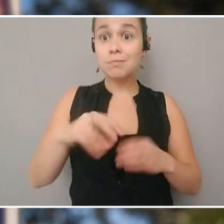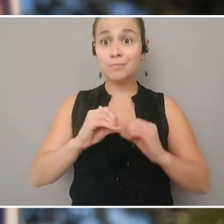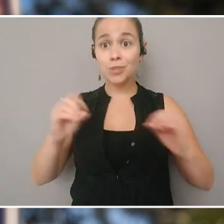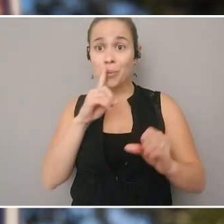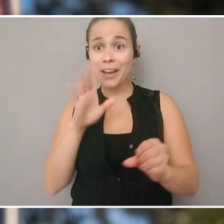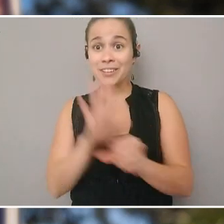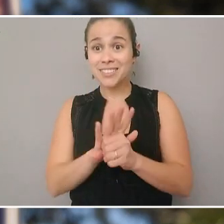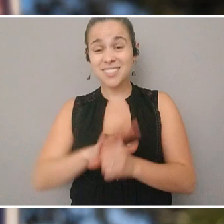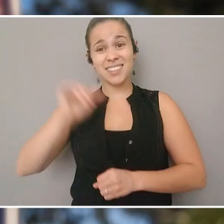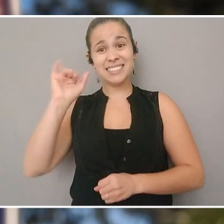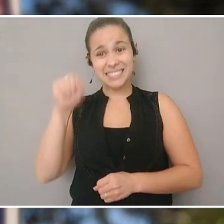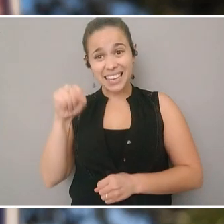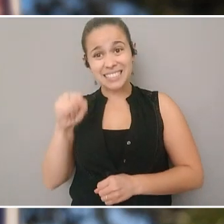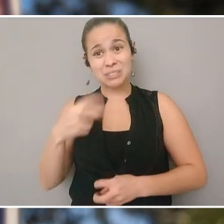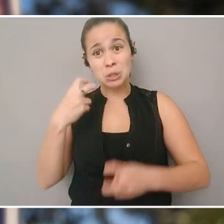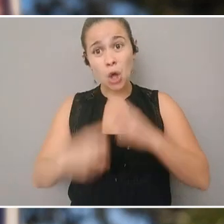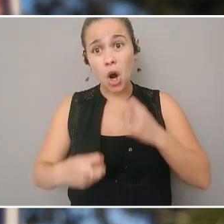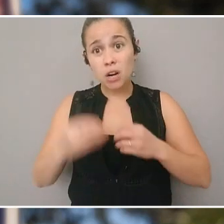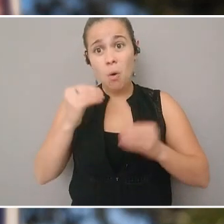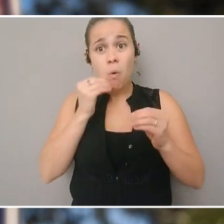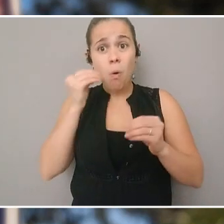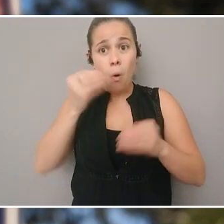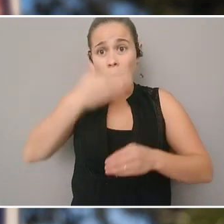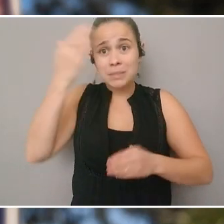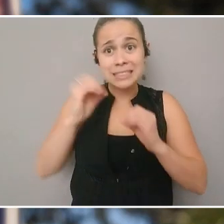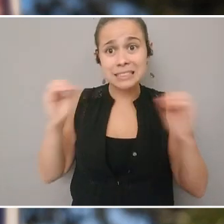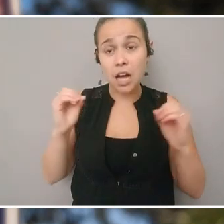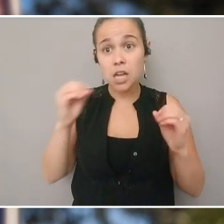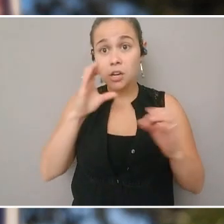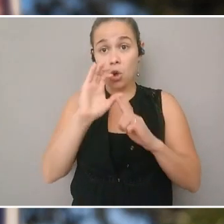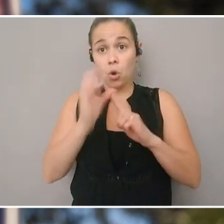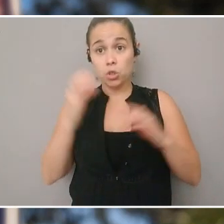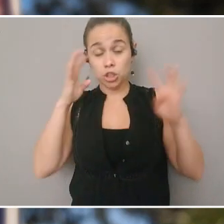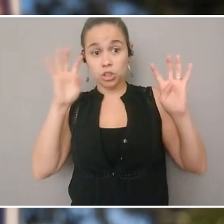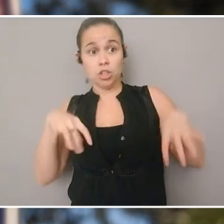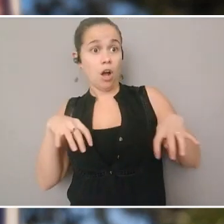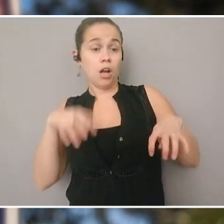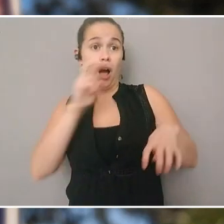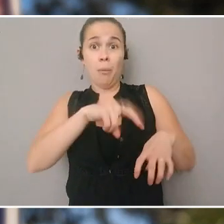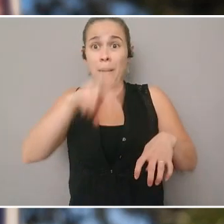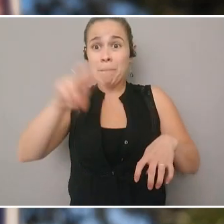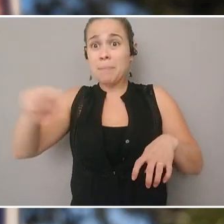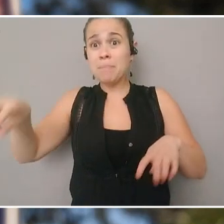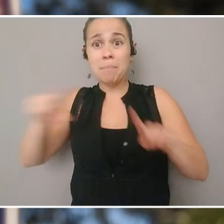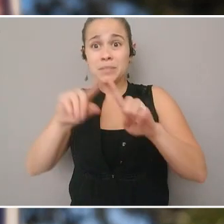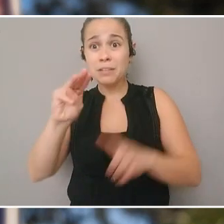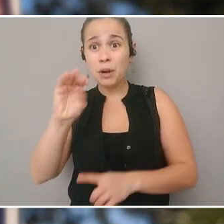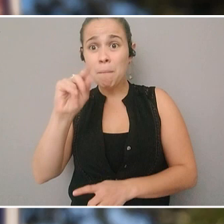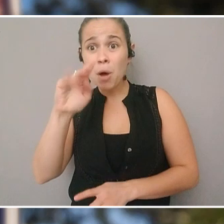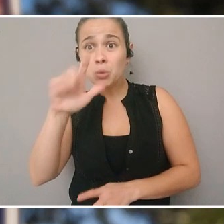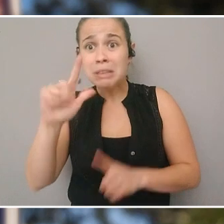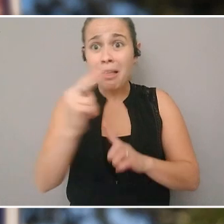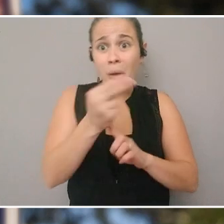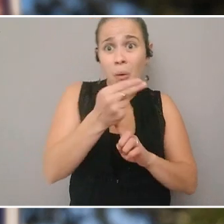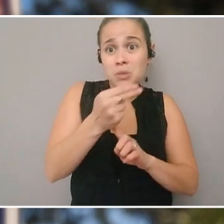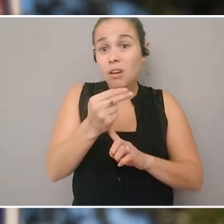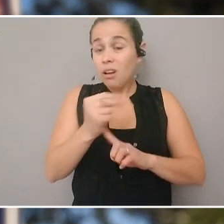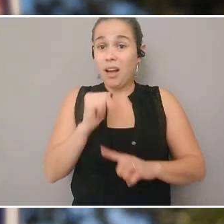Desde la falta de vivienda, hasta el choque cultural, rebotando de un motel a otro.